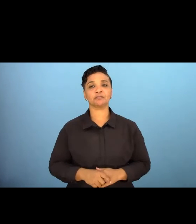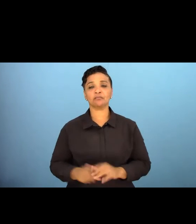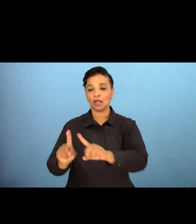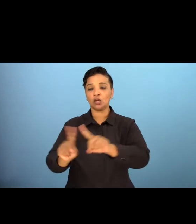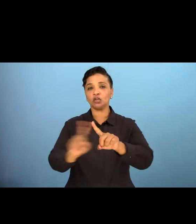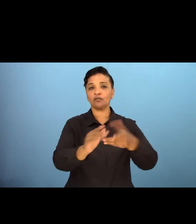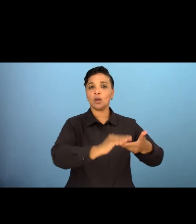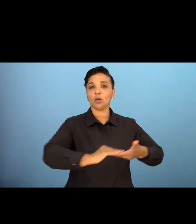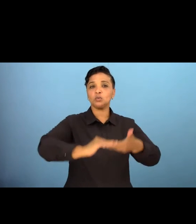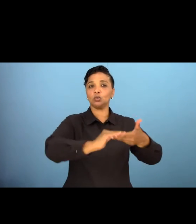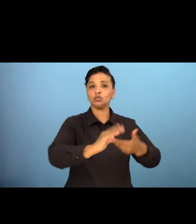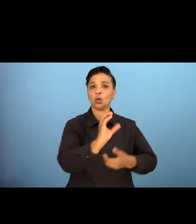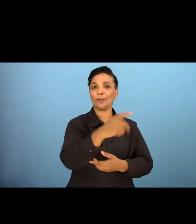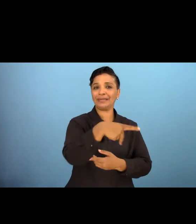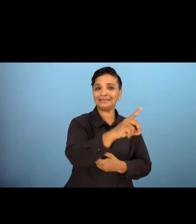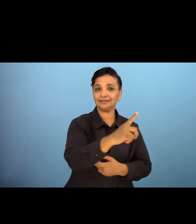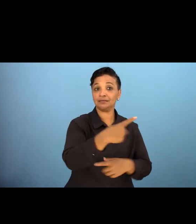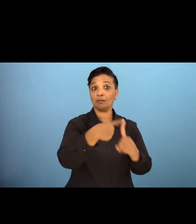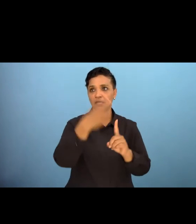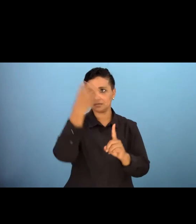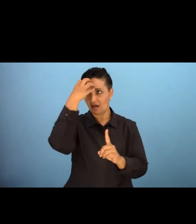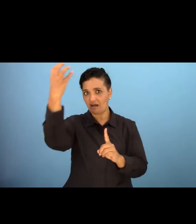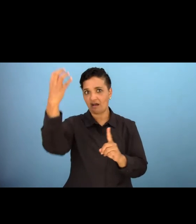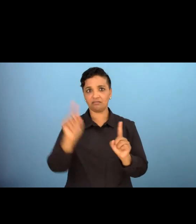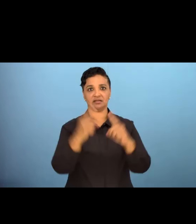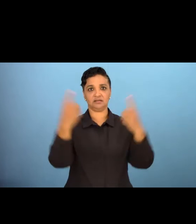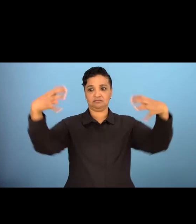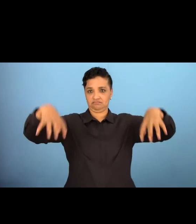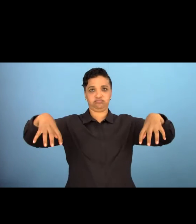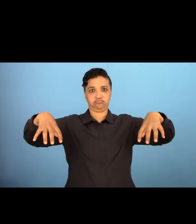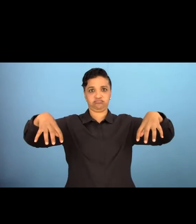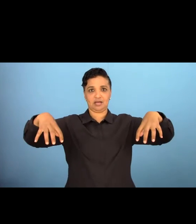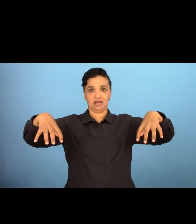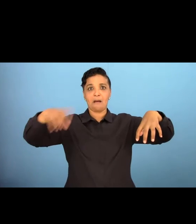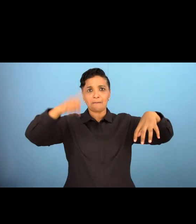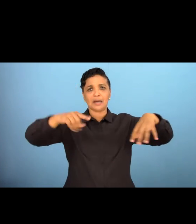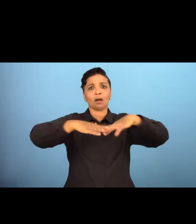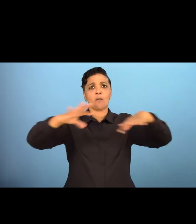recomendaciones para OPD y esto es lo que yo percibe es lo que veo, es que los O